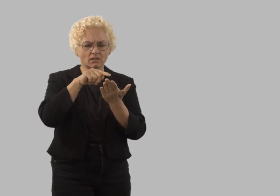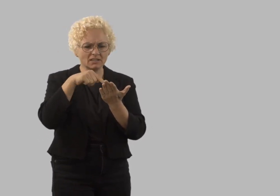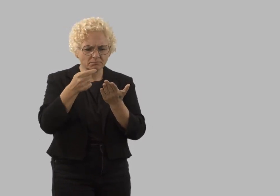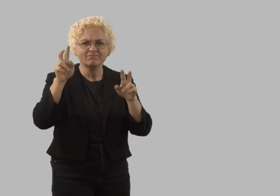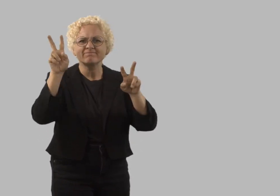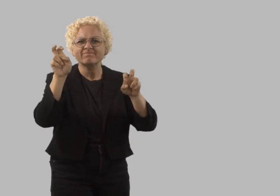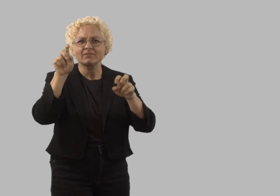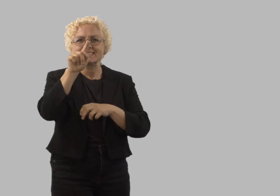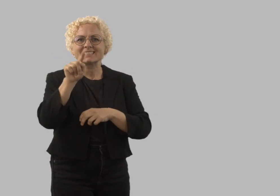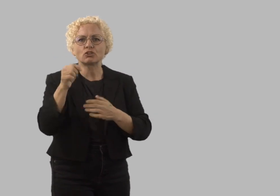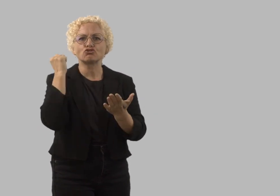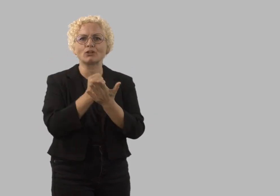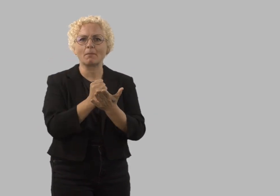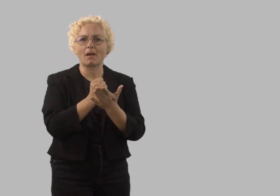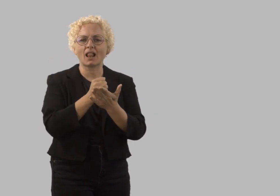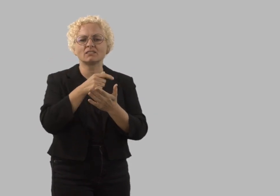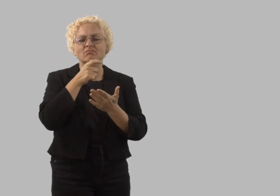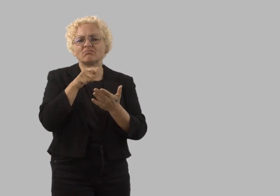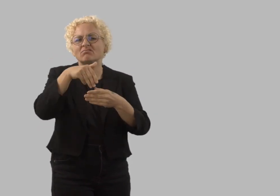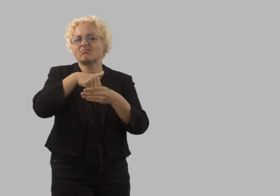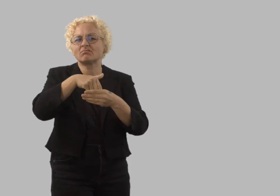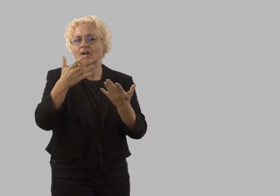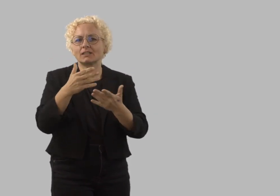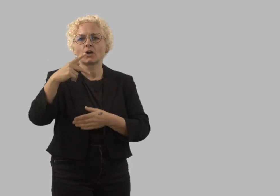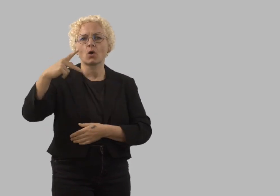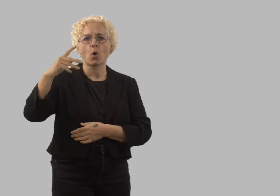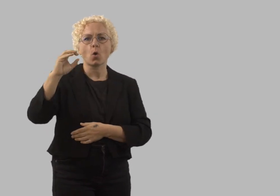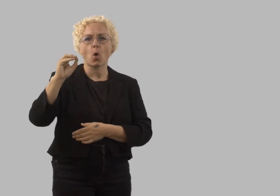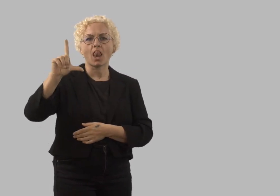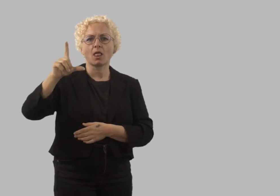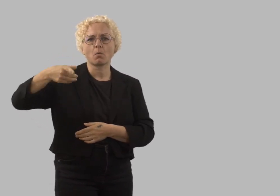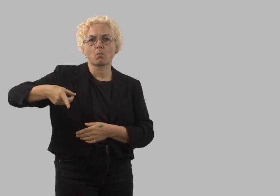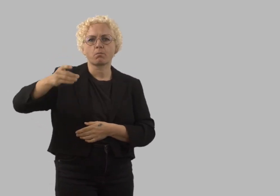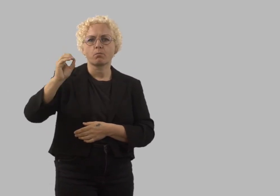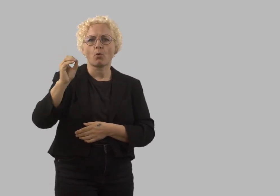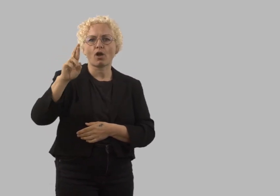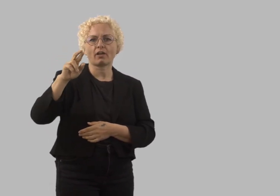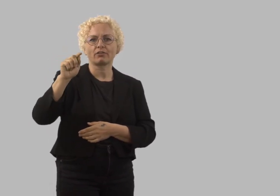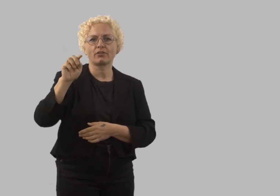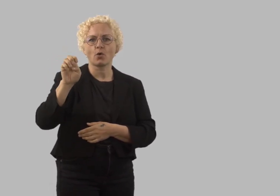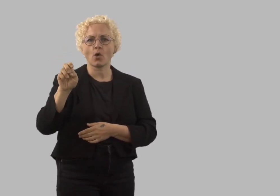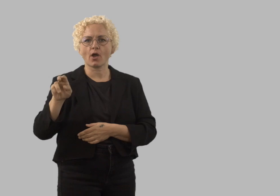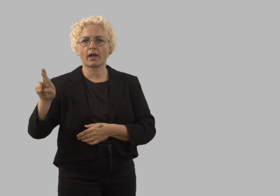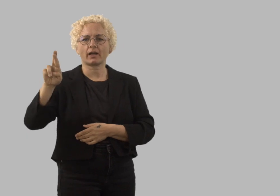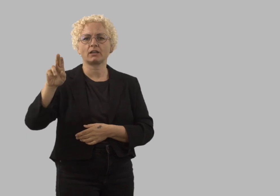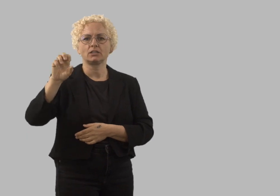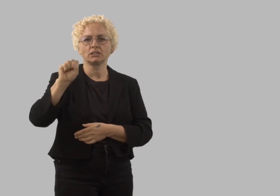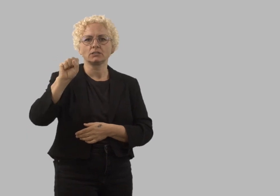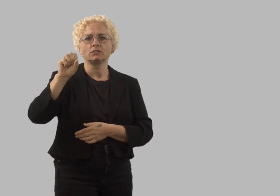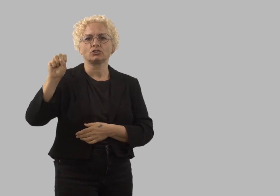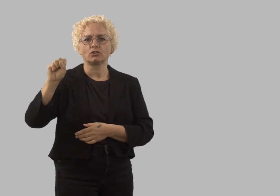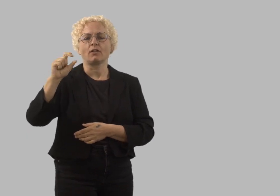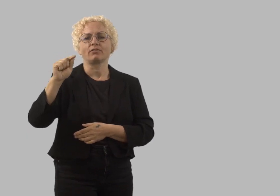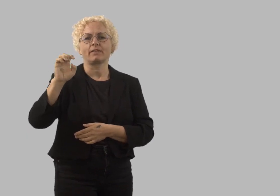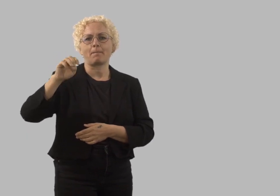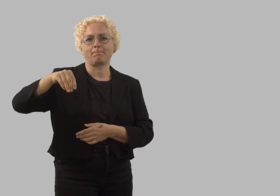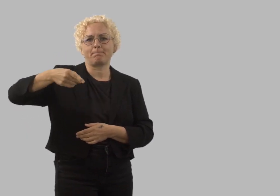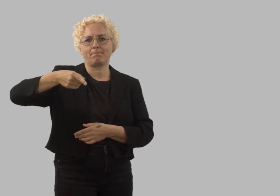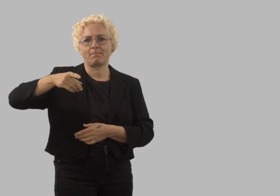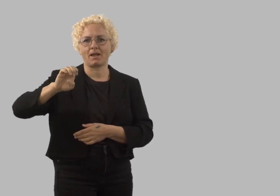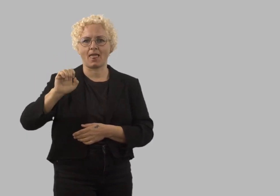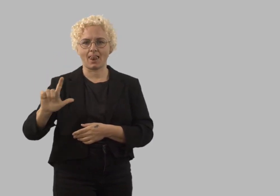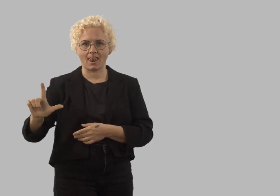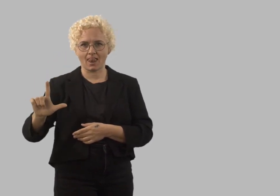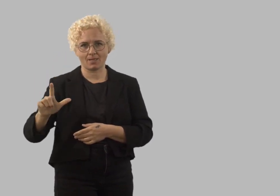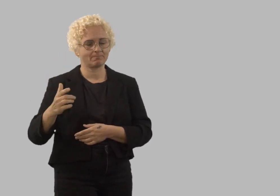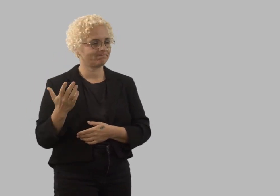den sogenannten Z-Stempel, den Kolporteursstempel.